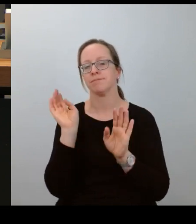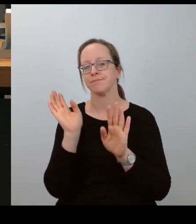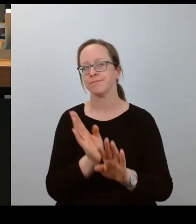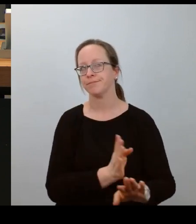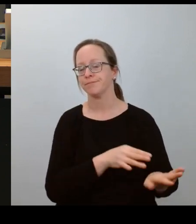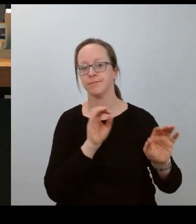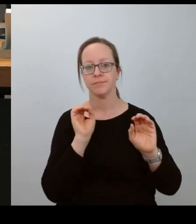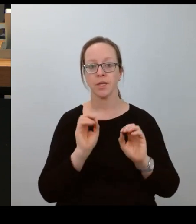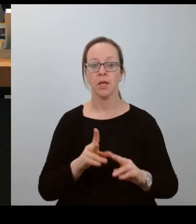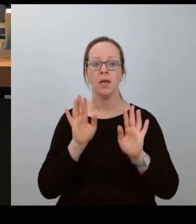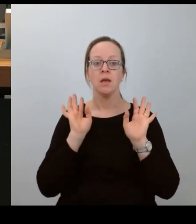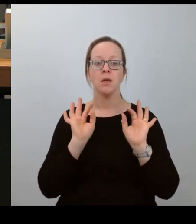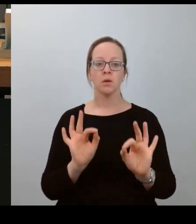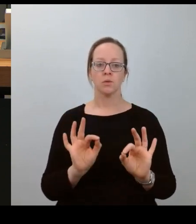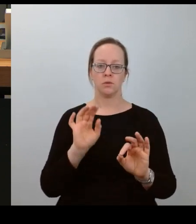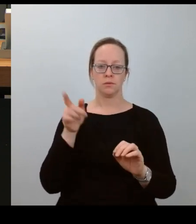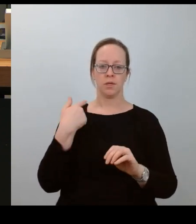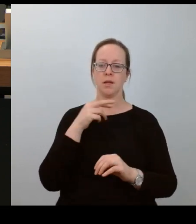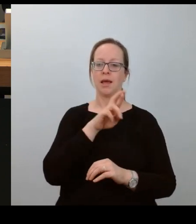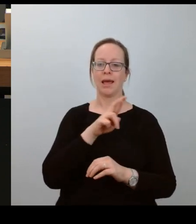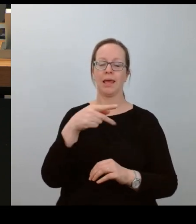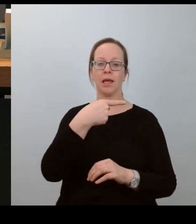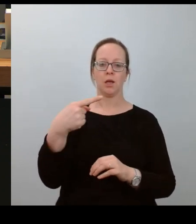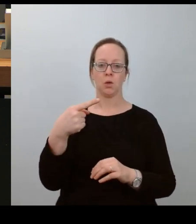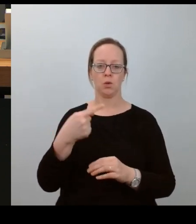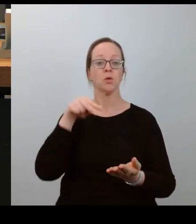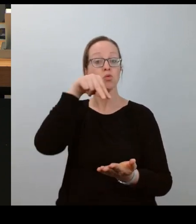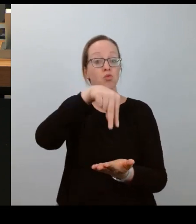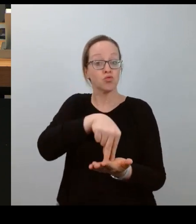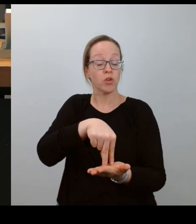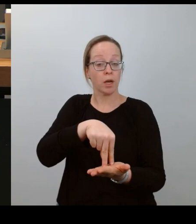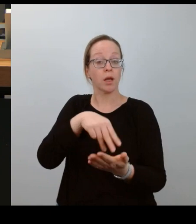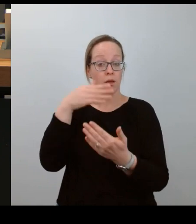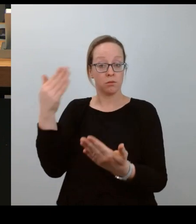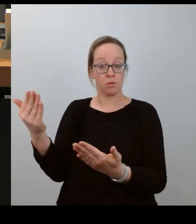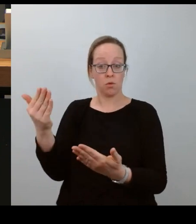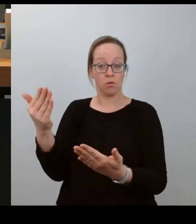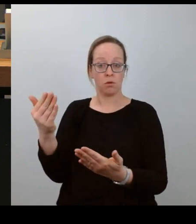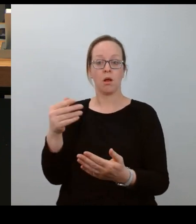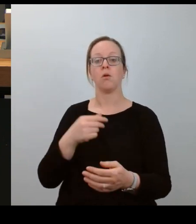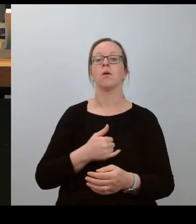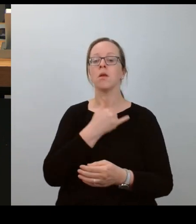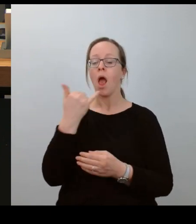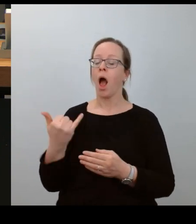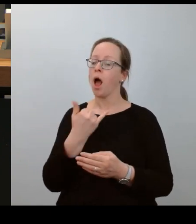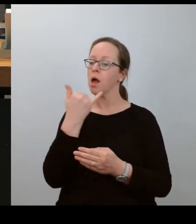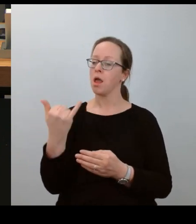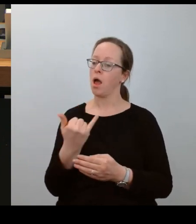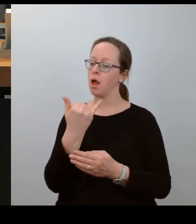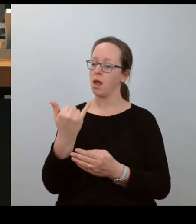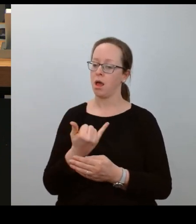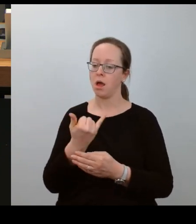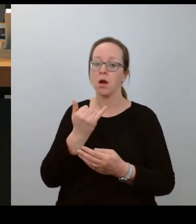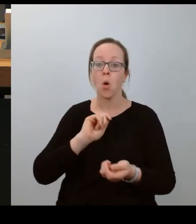man möge mehr Machbarkeitexpertise, mit Verlaub, das ist ein Krachen des Misstrauensvotum gegen Bettina Jahrasch.